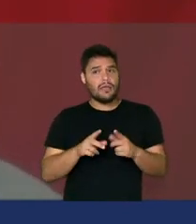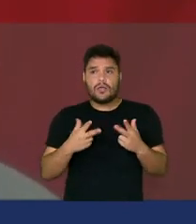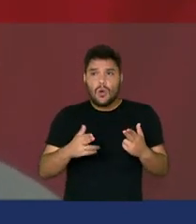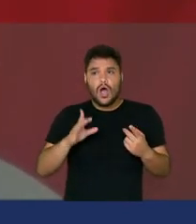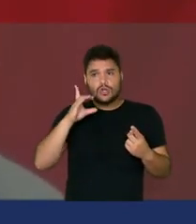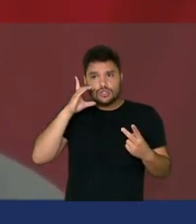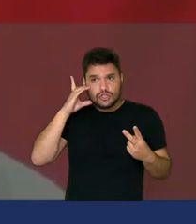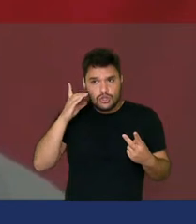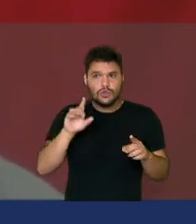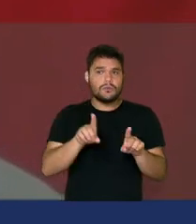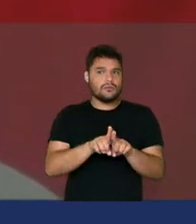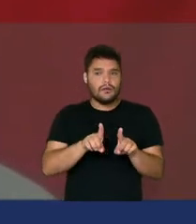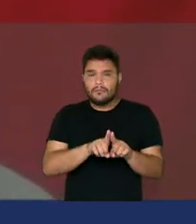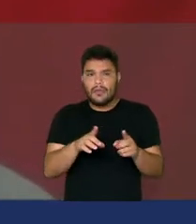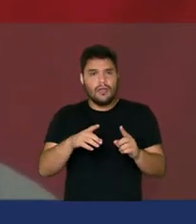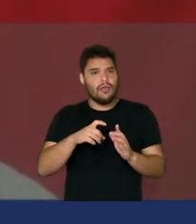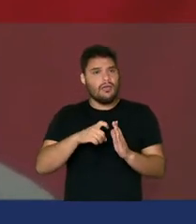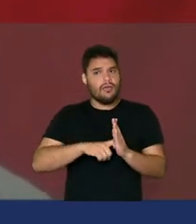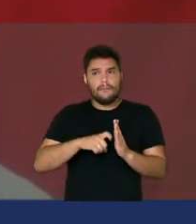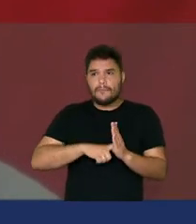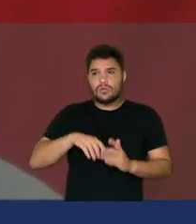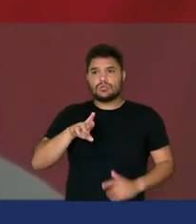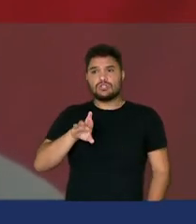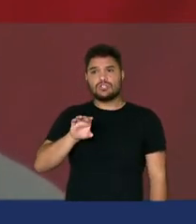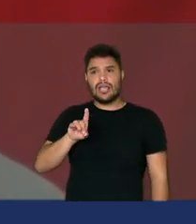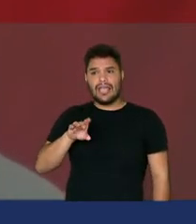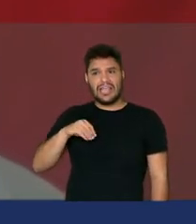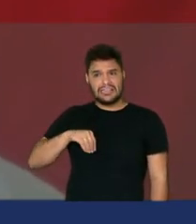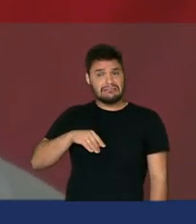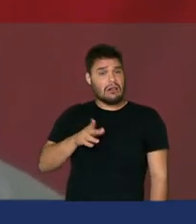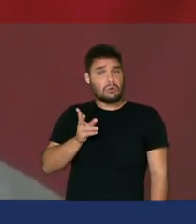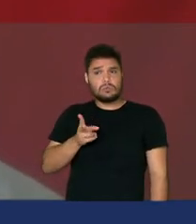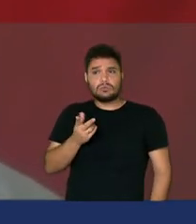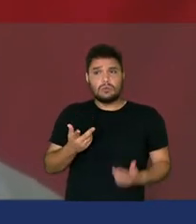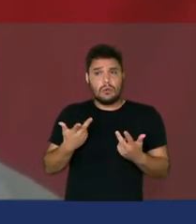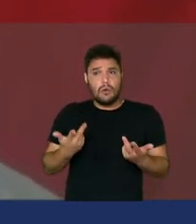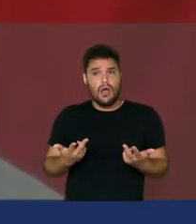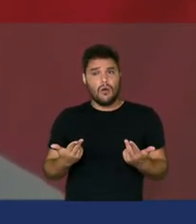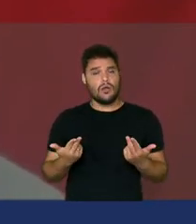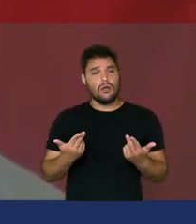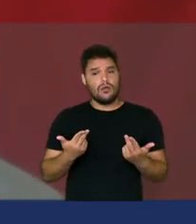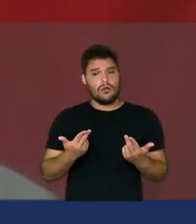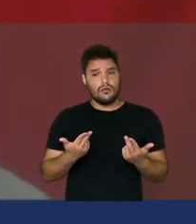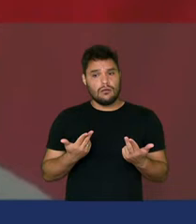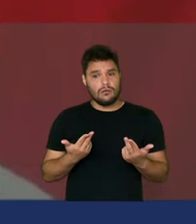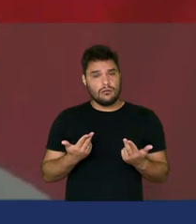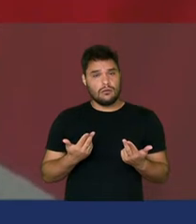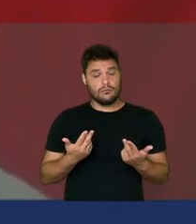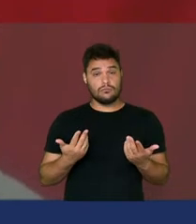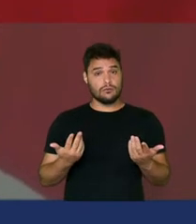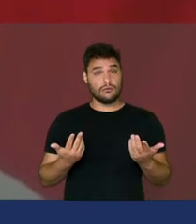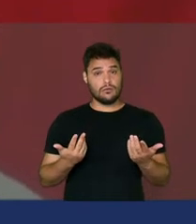IMPOSTO DE RENDA ASSALTOU A BRASILEIRO. A DILMA GOVERNOU O PAÍS E O IMPOSTO DE RENDA ASSALTOU O BRASILEIRO. O TEMER GOVERNOU O PAÍS, O IMPOSTO DE RENDA METENDO A MÃO DO